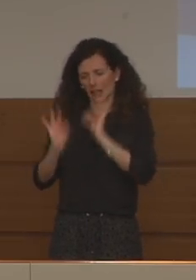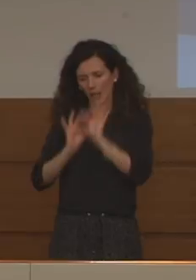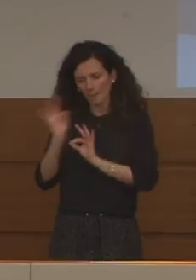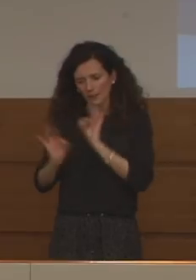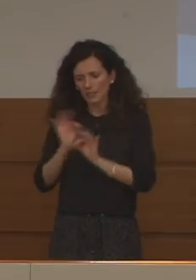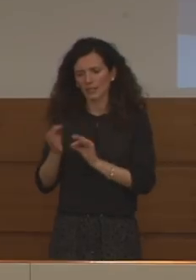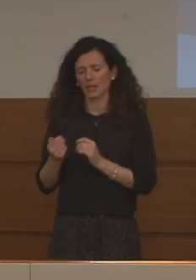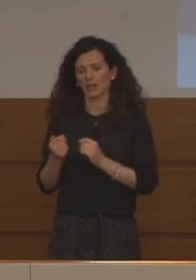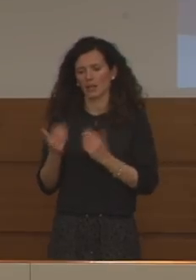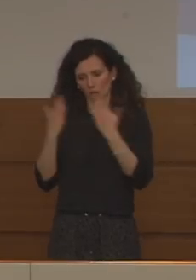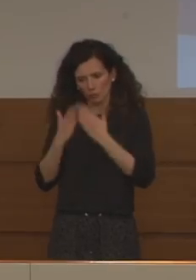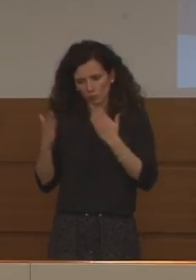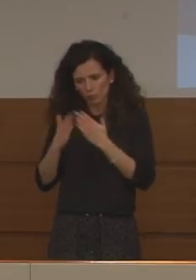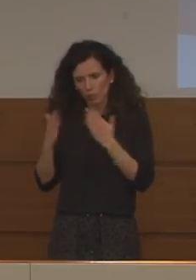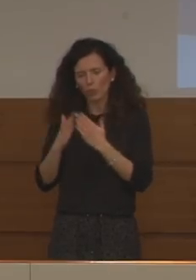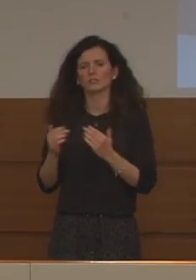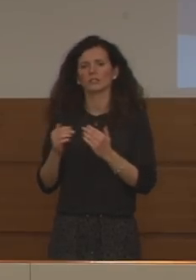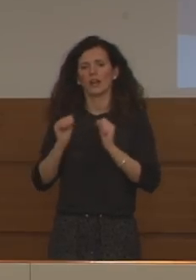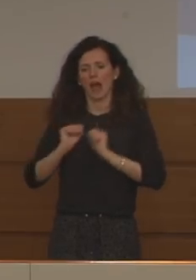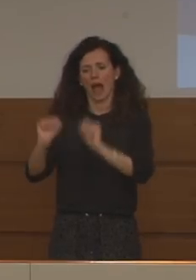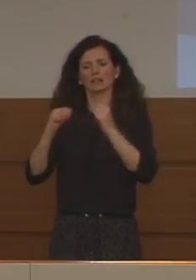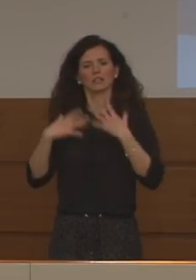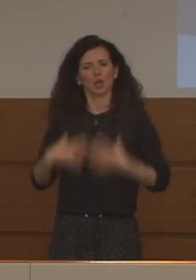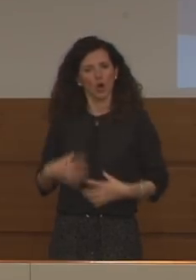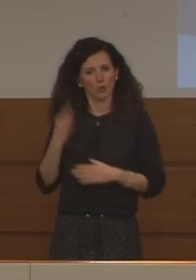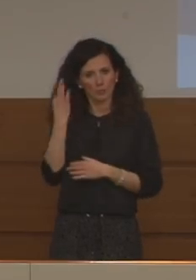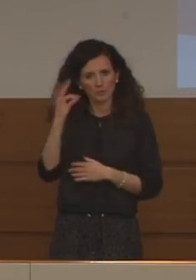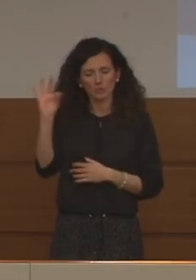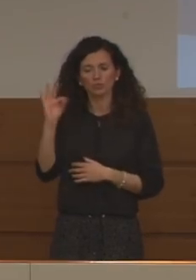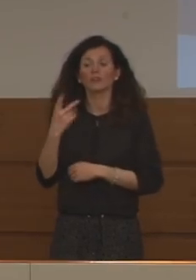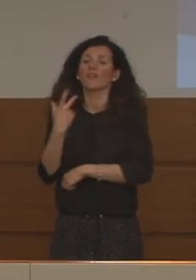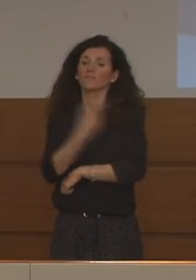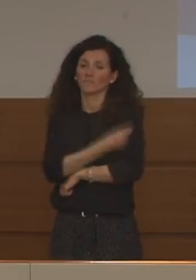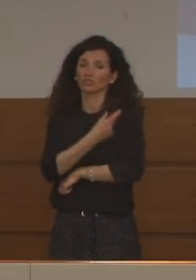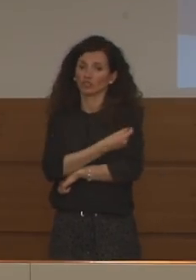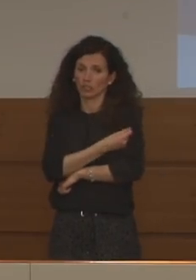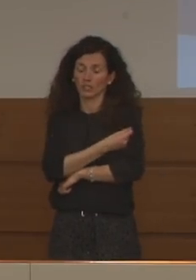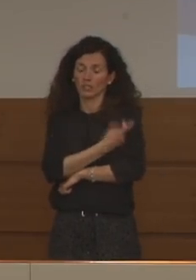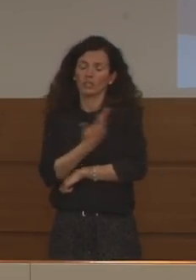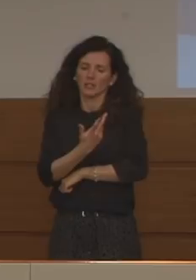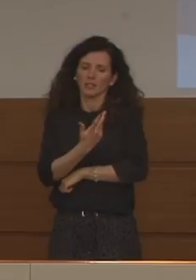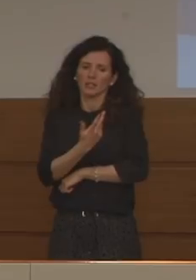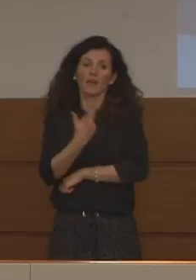anticorpi specifici, vaccini che poi possono essere quelli che ci aiutano